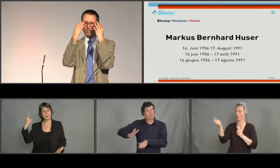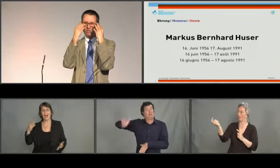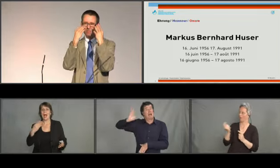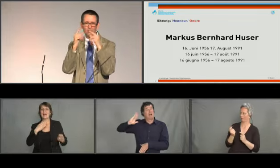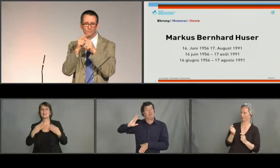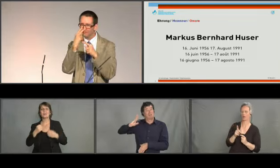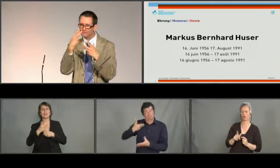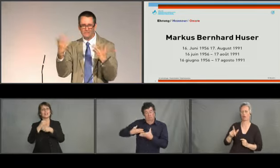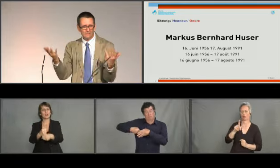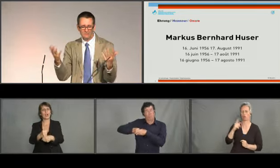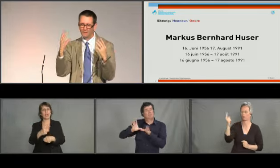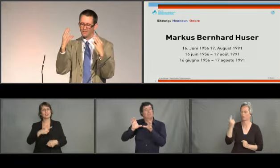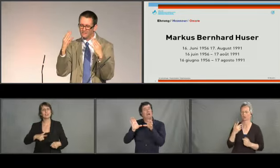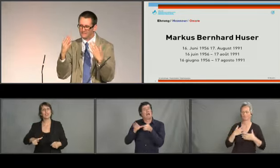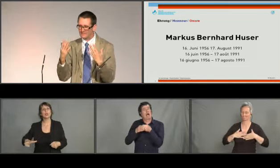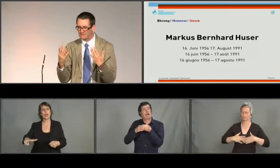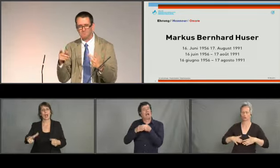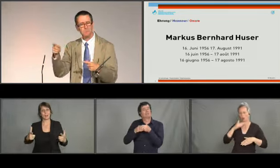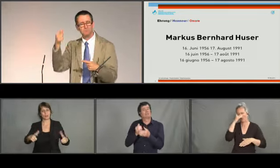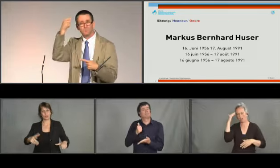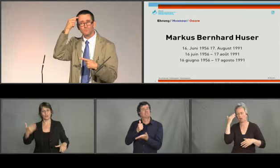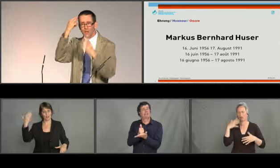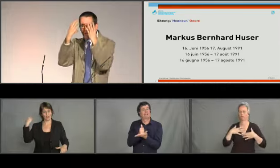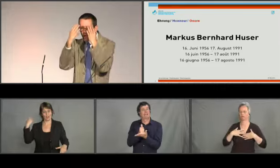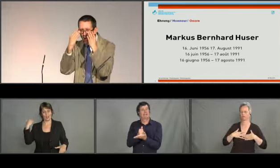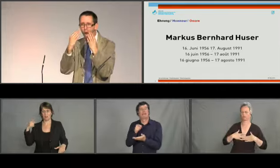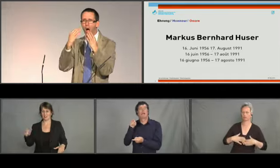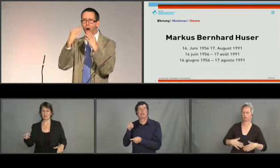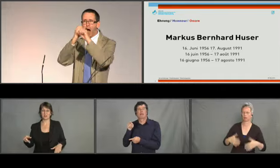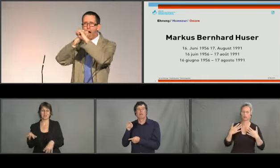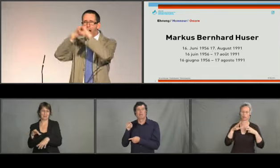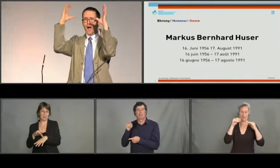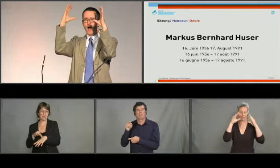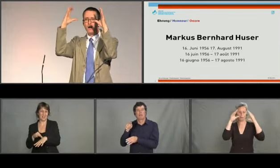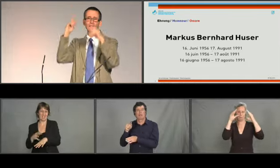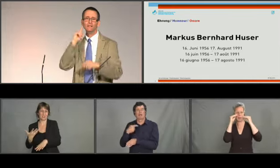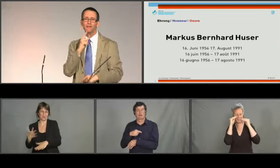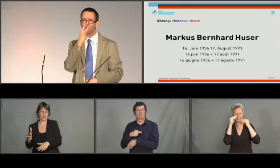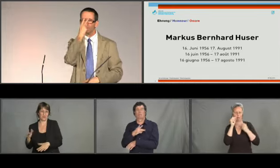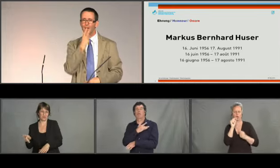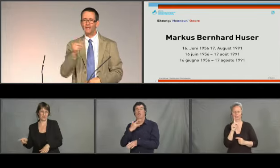Es ging ihm damals schon nicht mehr sehr gut. Er hat sein Augenlicht fast verloren und selbst in